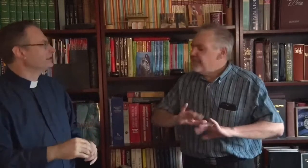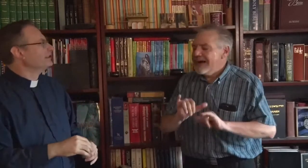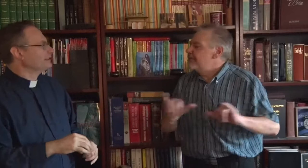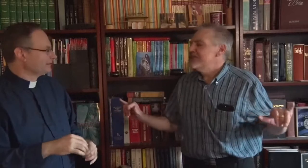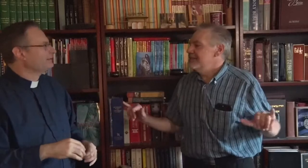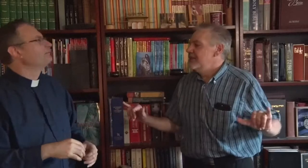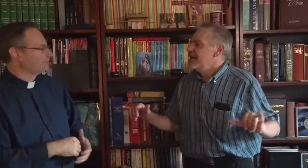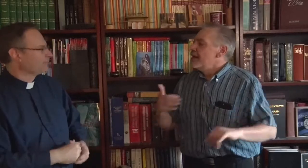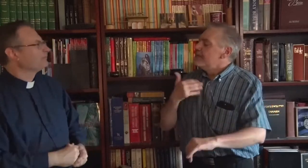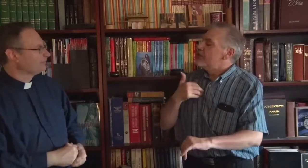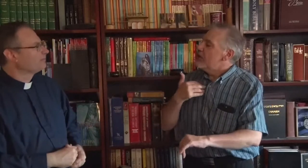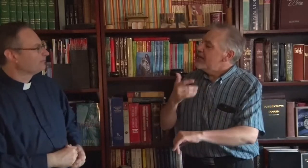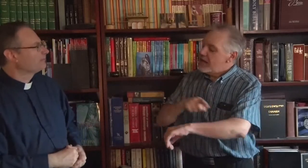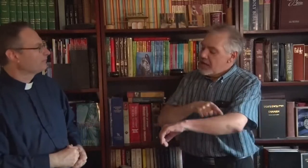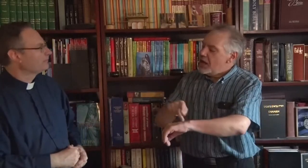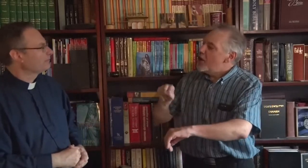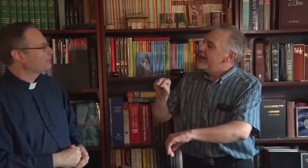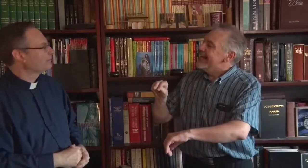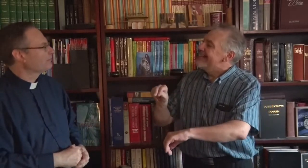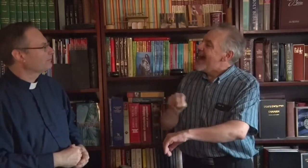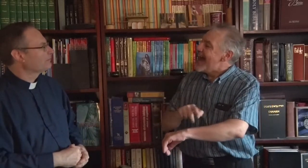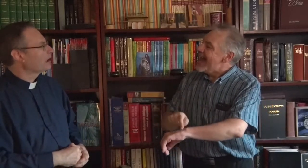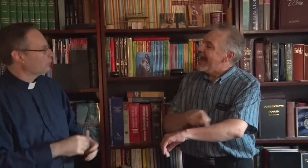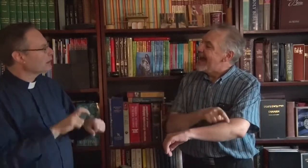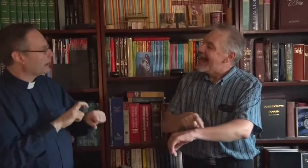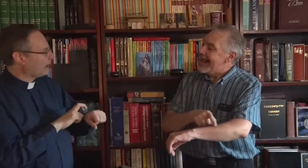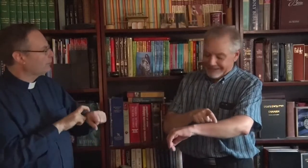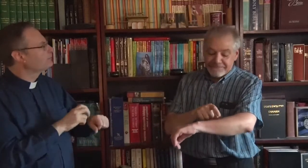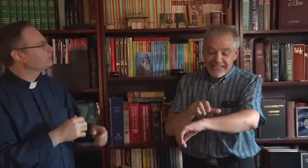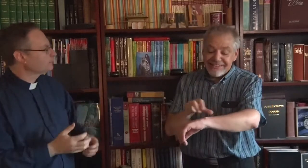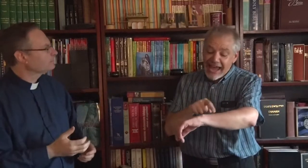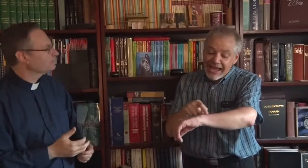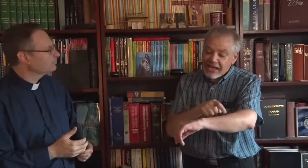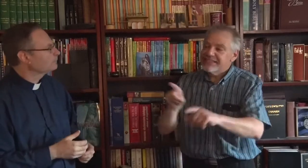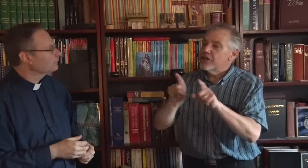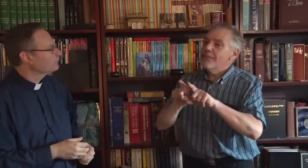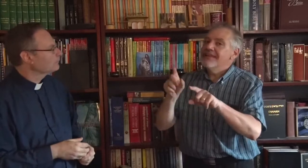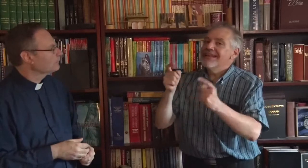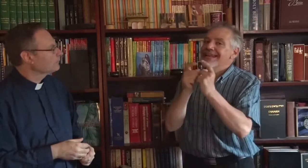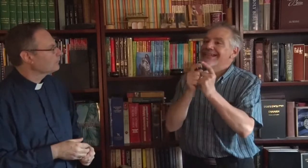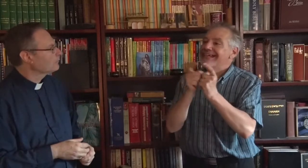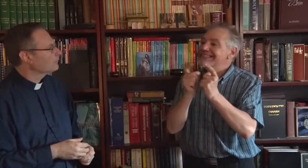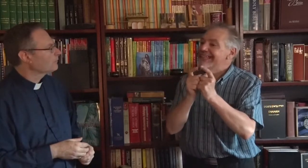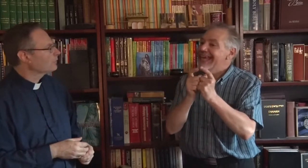Impossible! Pourquoi, parce que les nerfs… c’est comme l’électricité…